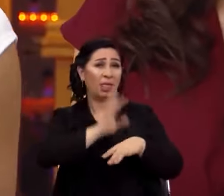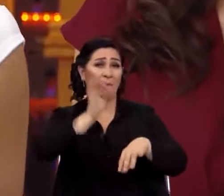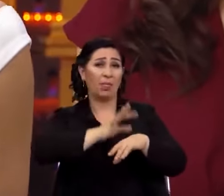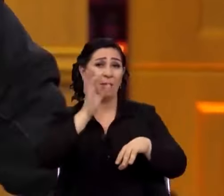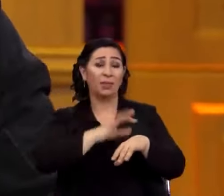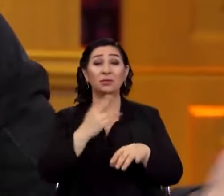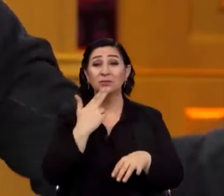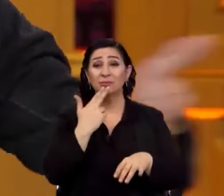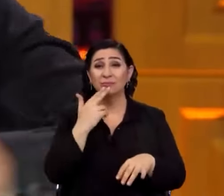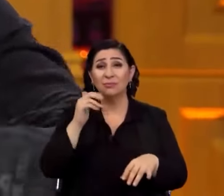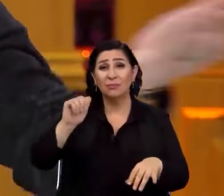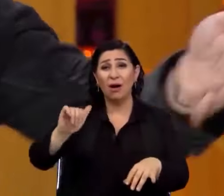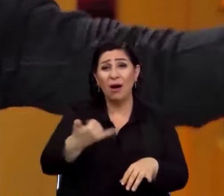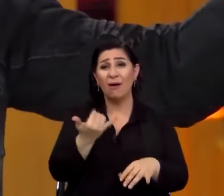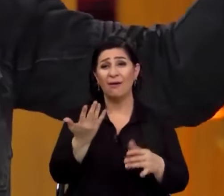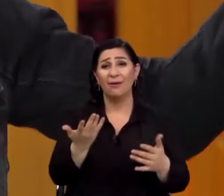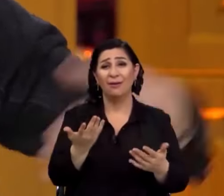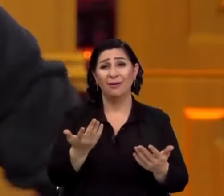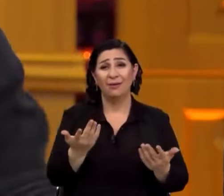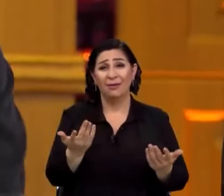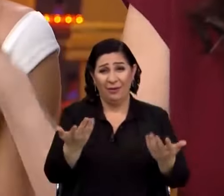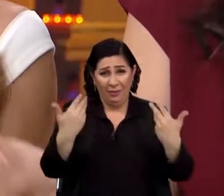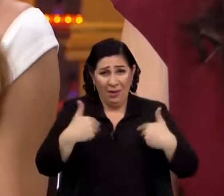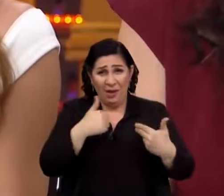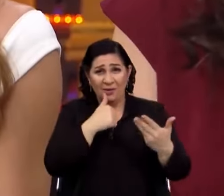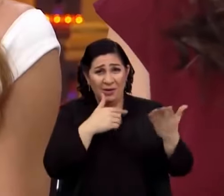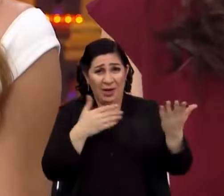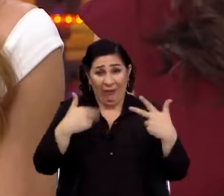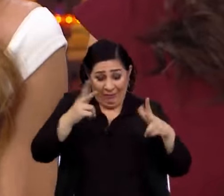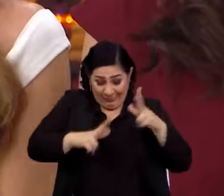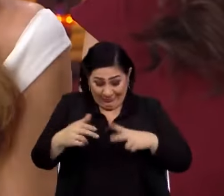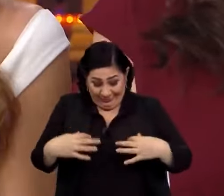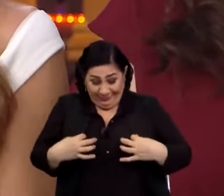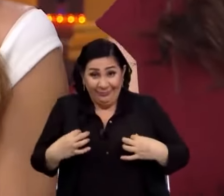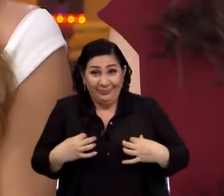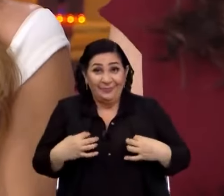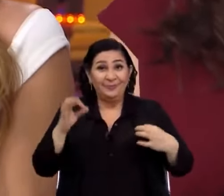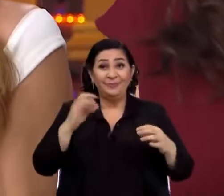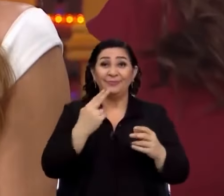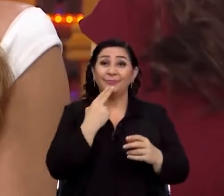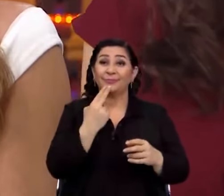oluyorlar bunlar böyle yani şeyler hep kadınlar cefasını